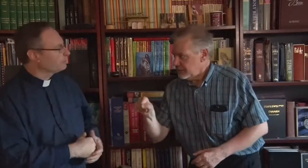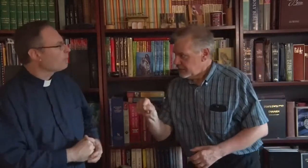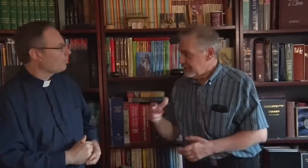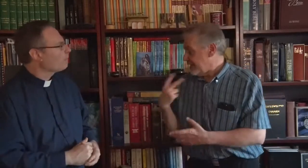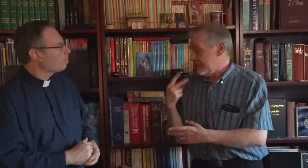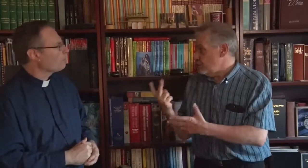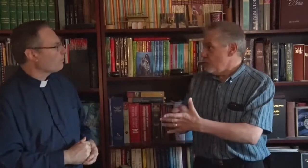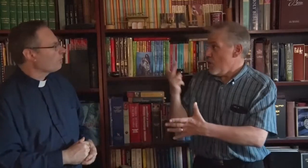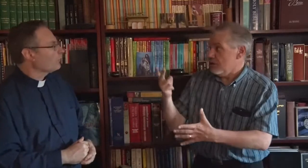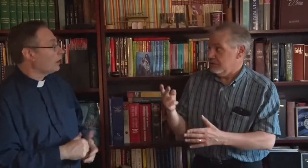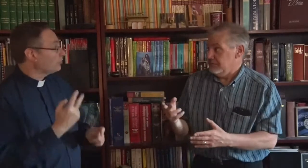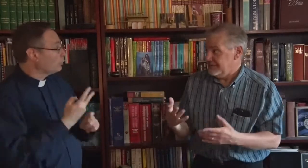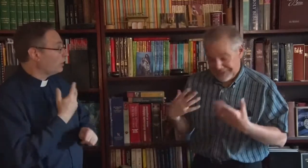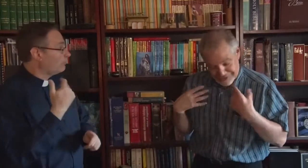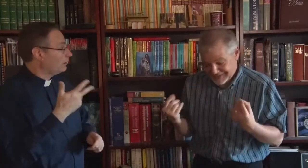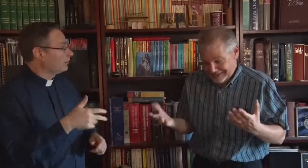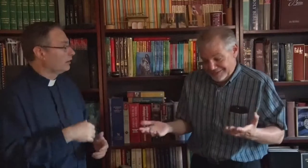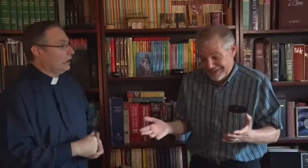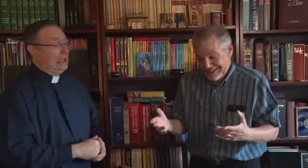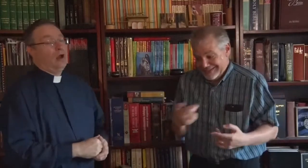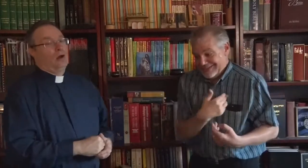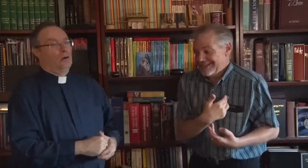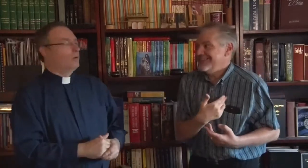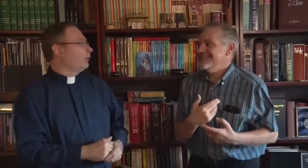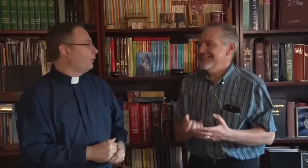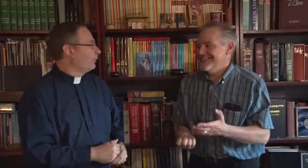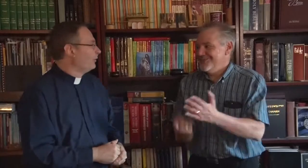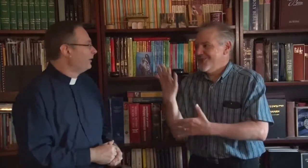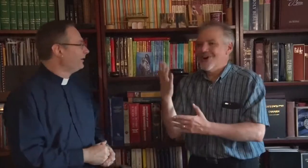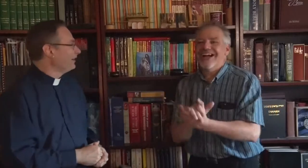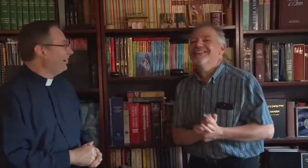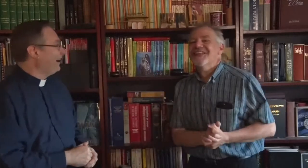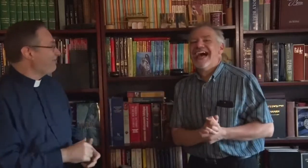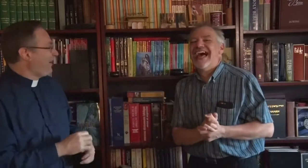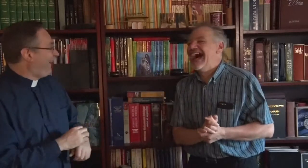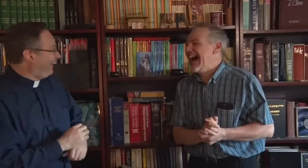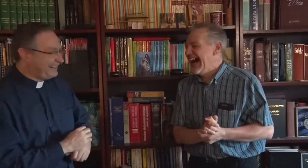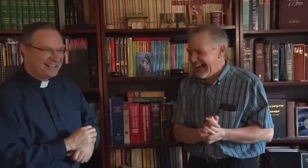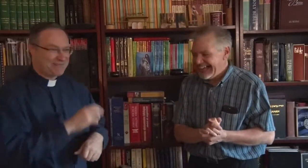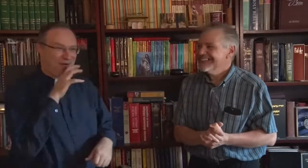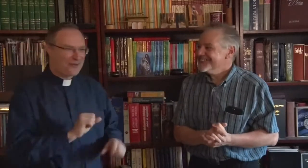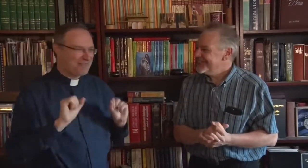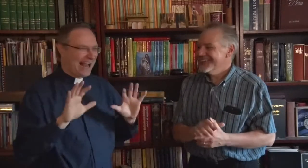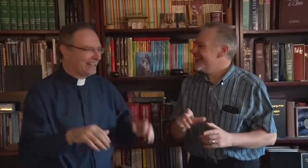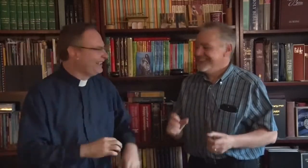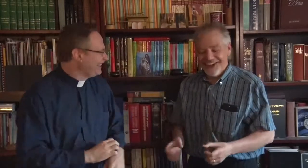Cela fait seulement 2 mois… à peine? C’est nouveau. C’est pas un vieux miracle?